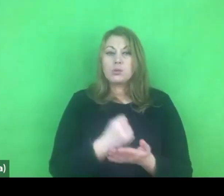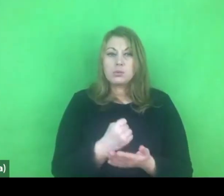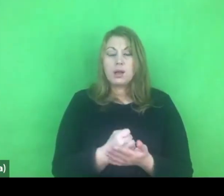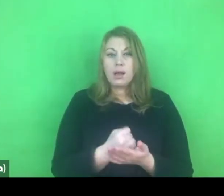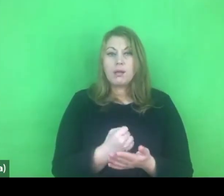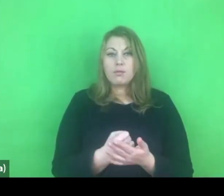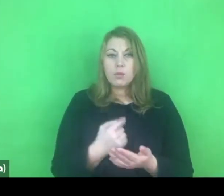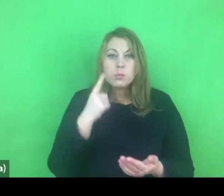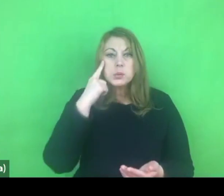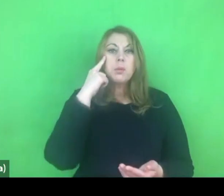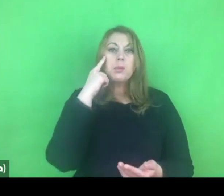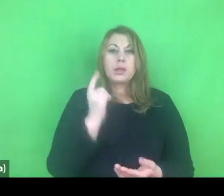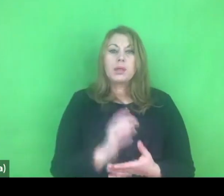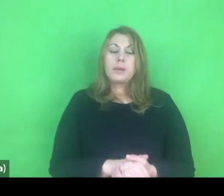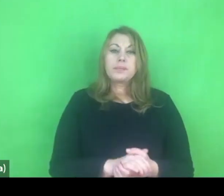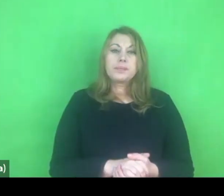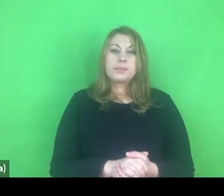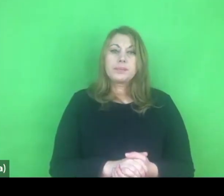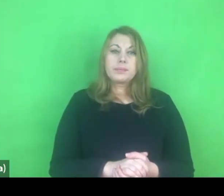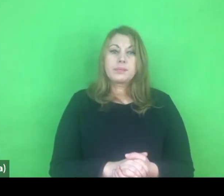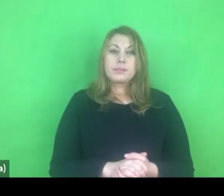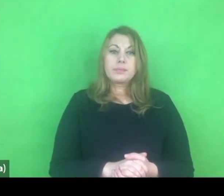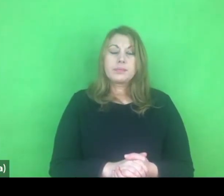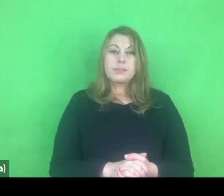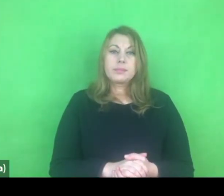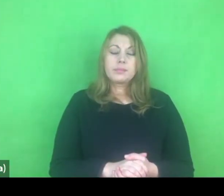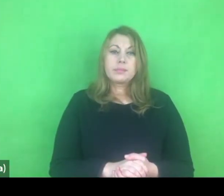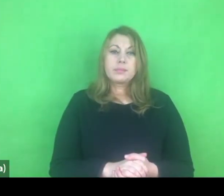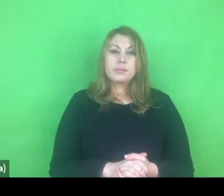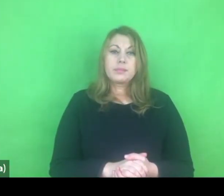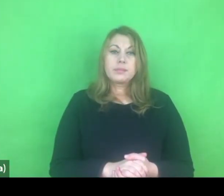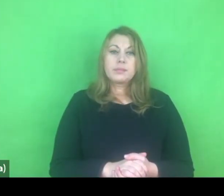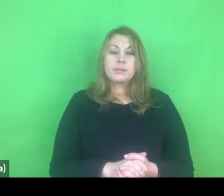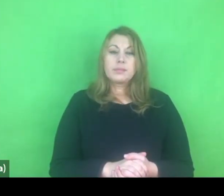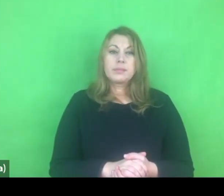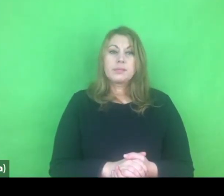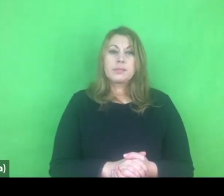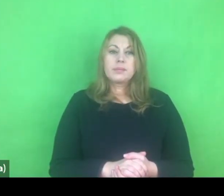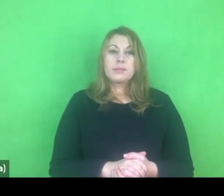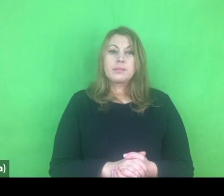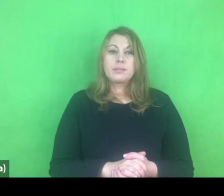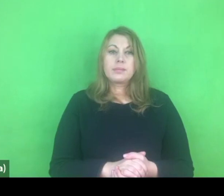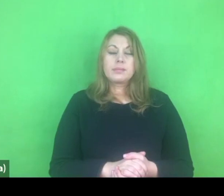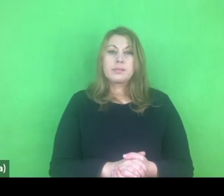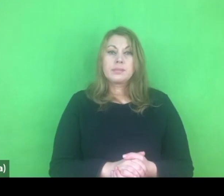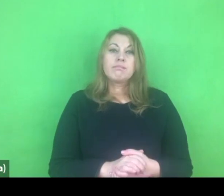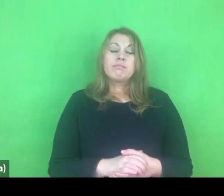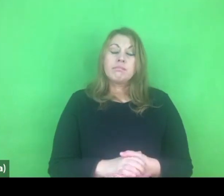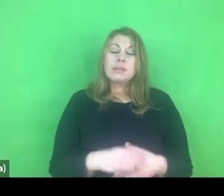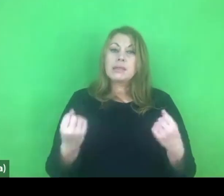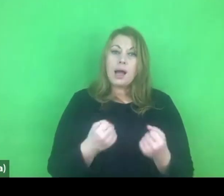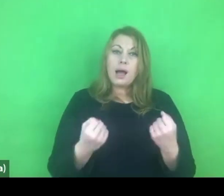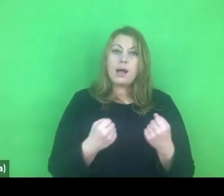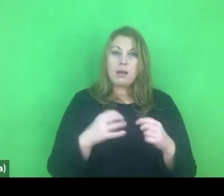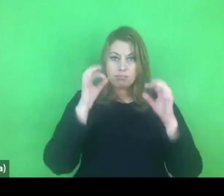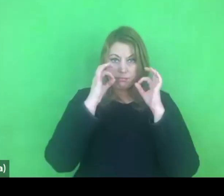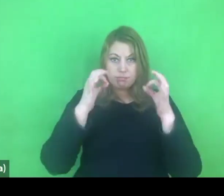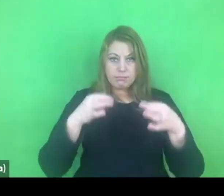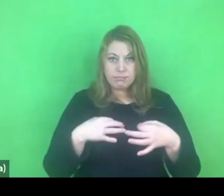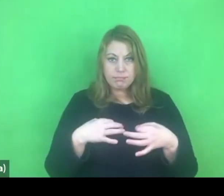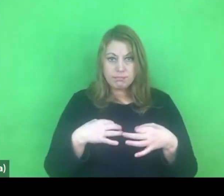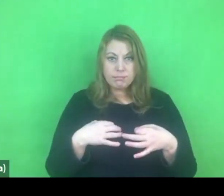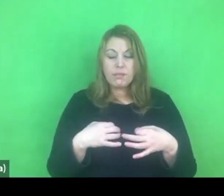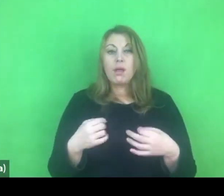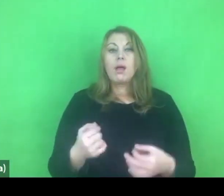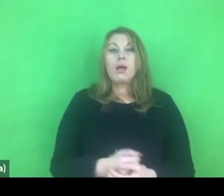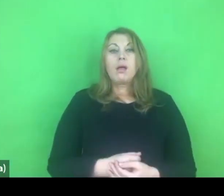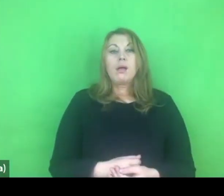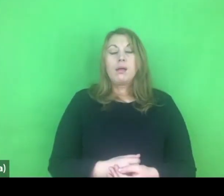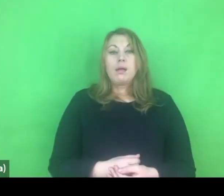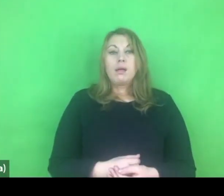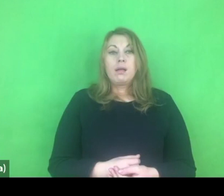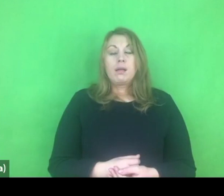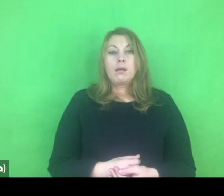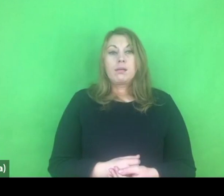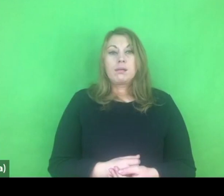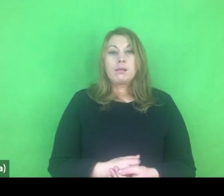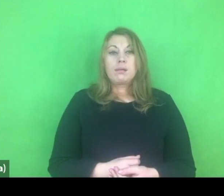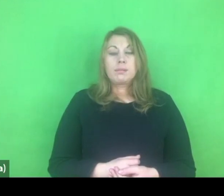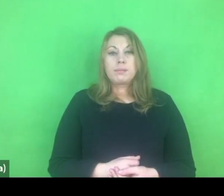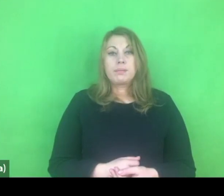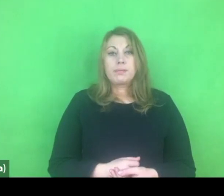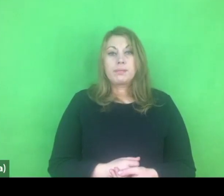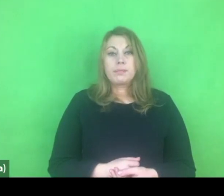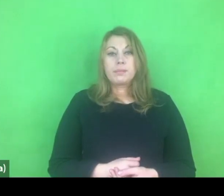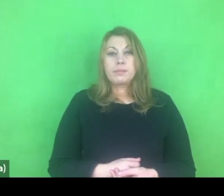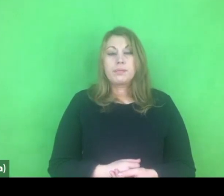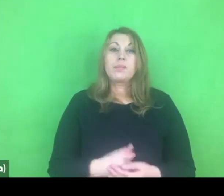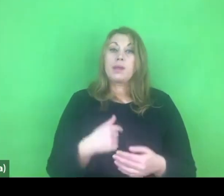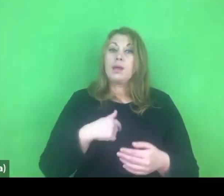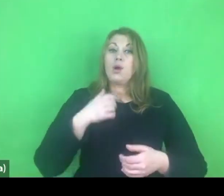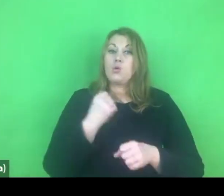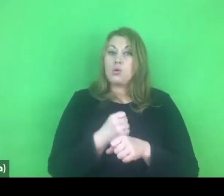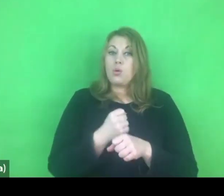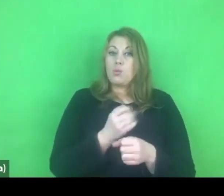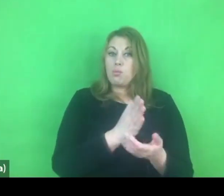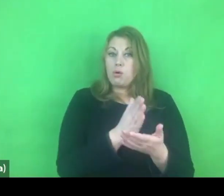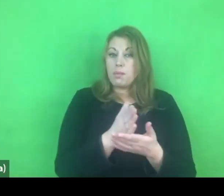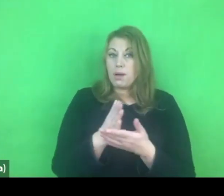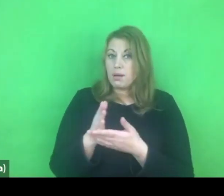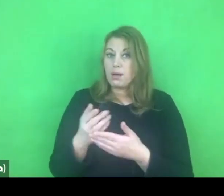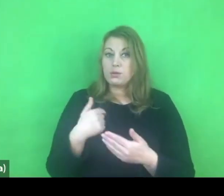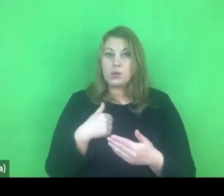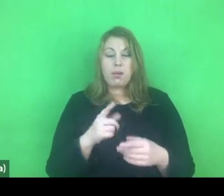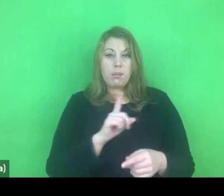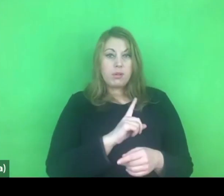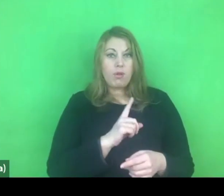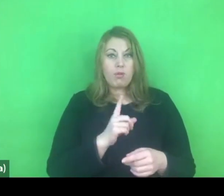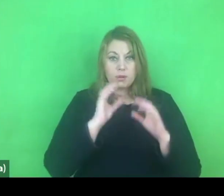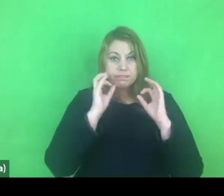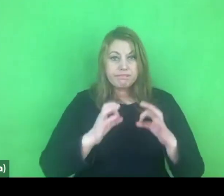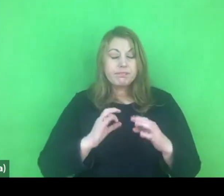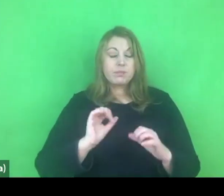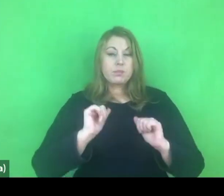byłoby zadbanie o siebie. Czyli o osoby, które są jednocześnie wykonawcami, ale także narzędziami w pracy pomagacza.